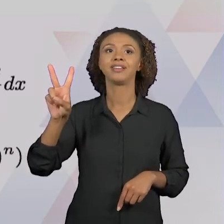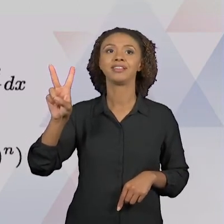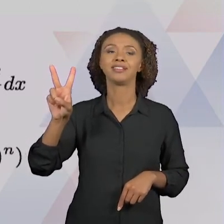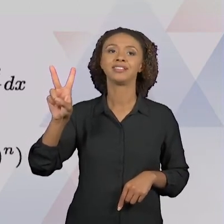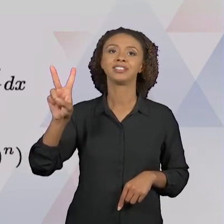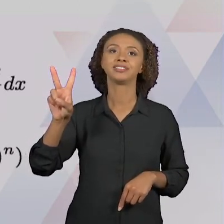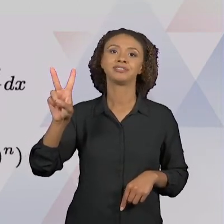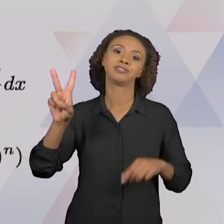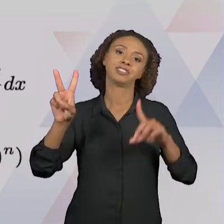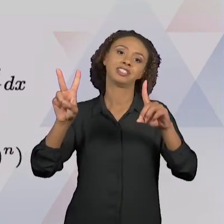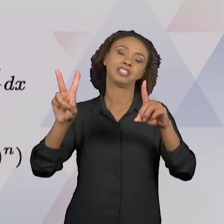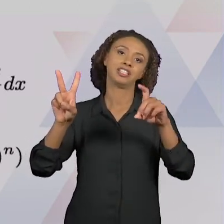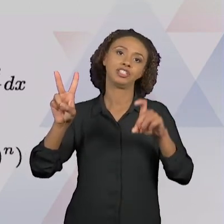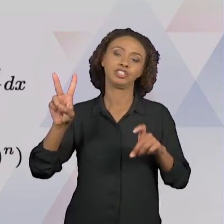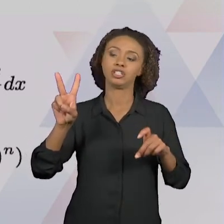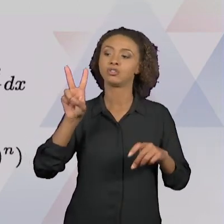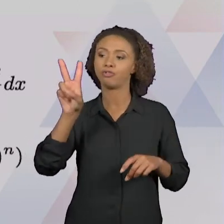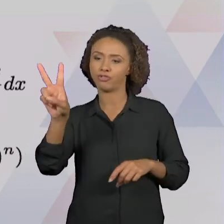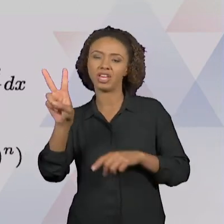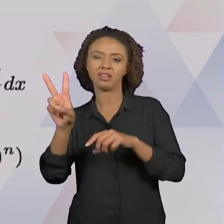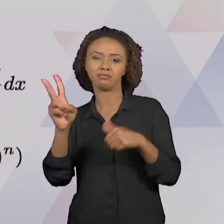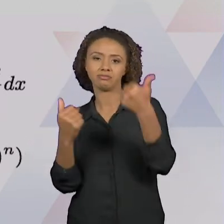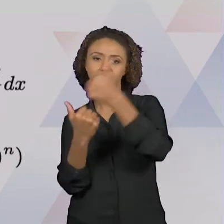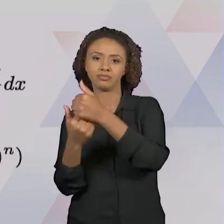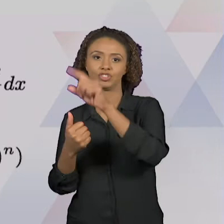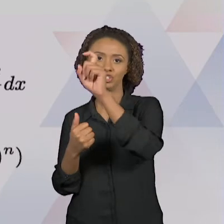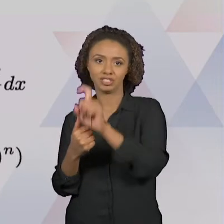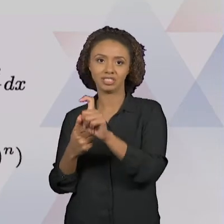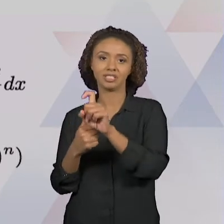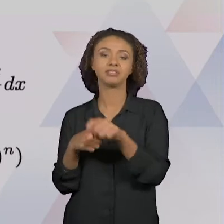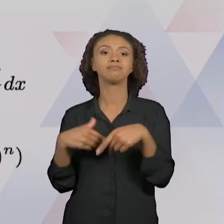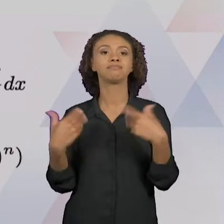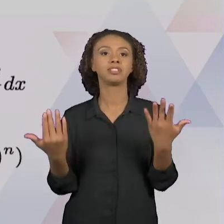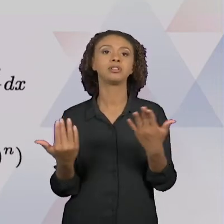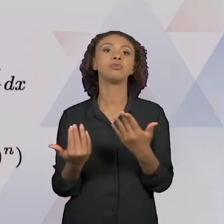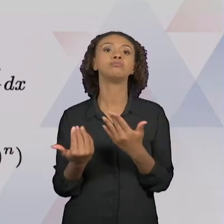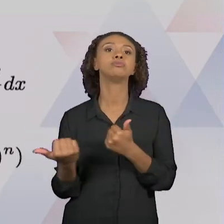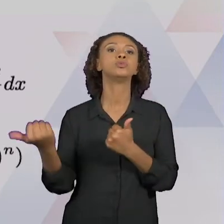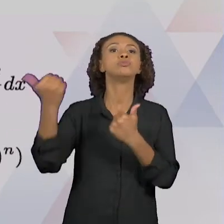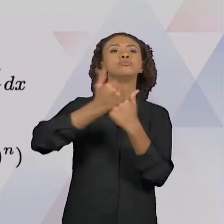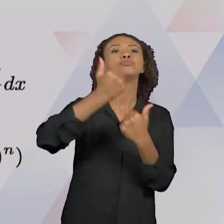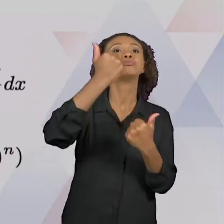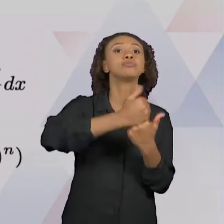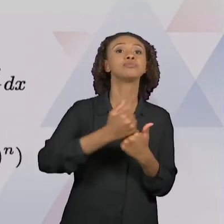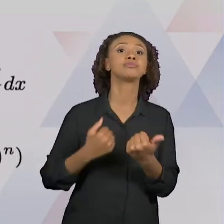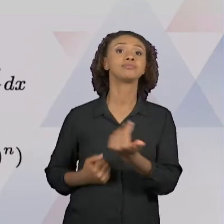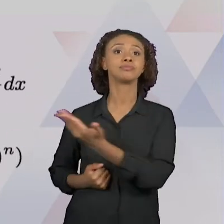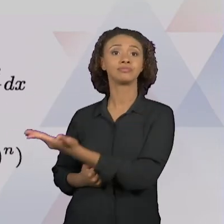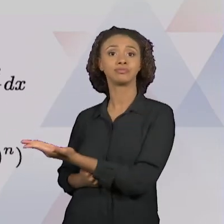"V" VAI SER O "X". SUBSTITUINDO AQUI, A GENTE VAI TER ESSAS DUAS PARCELAS, "UV" MENOS INTEGRAL DE